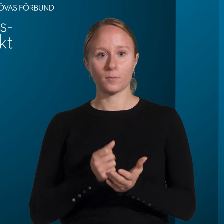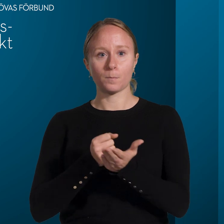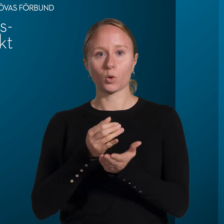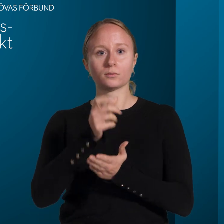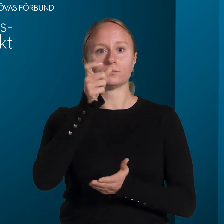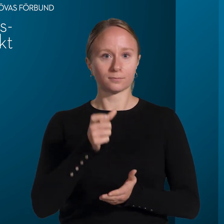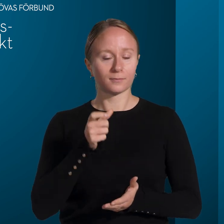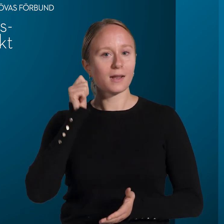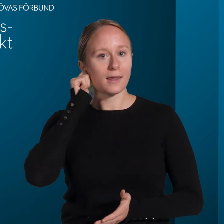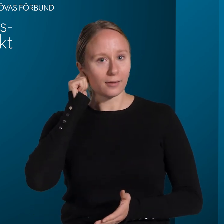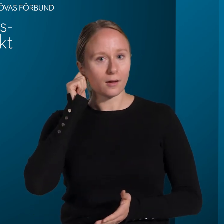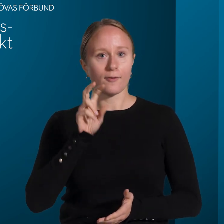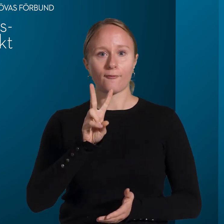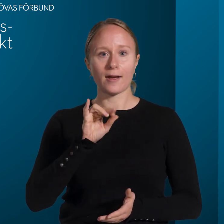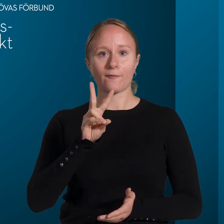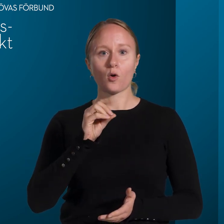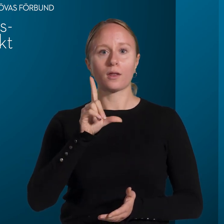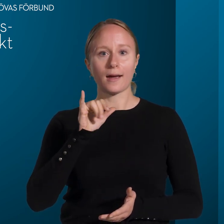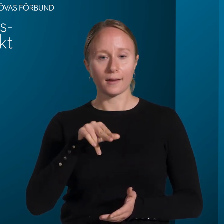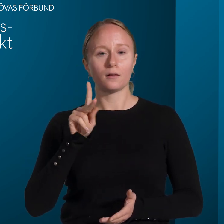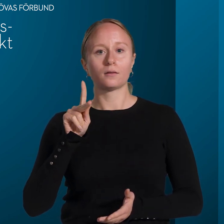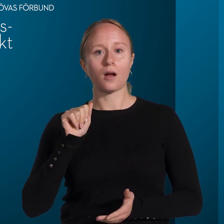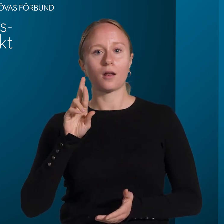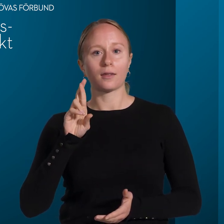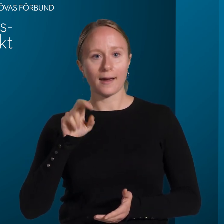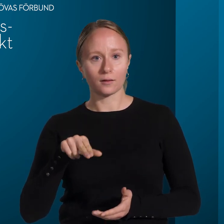Det berättar producenten Riitta Vivolin-Karén -